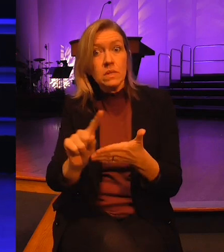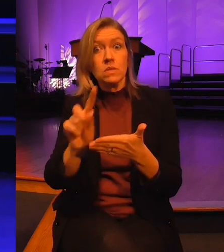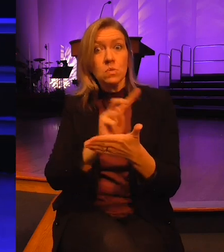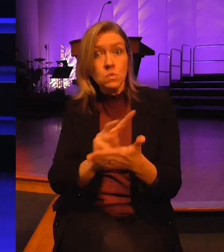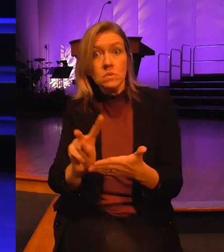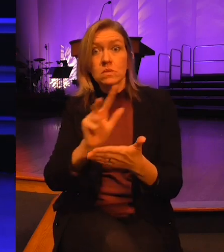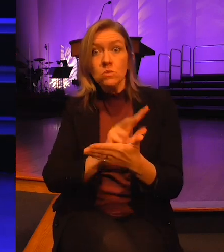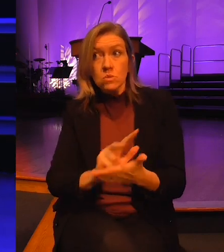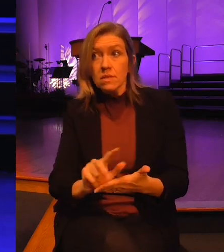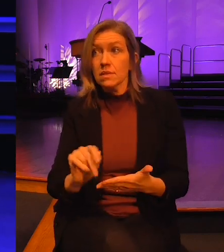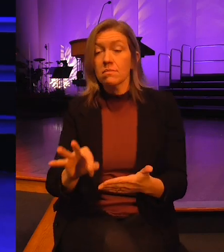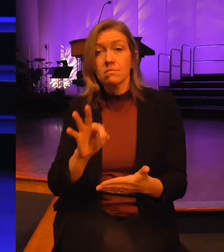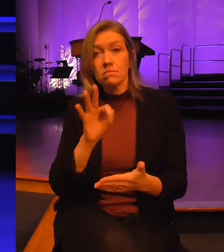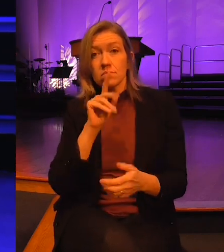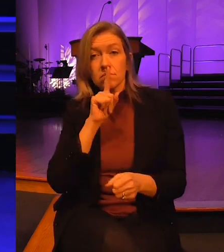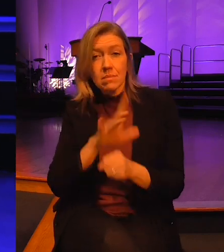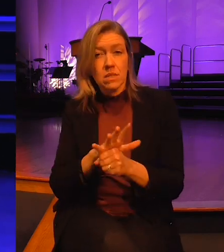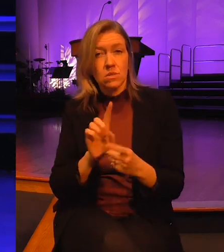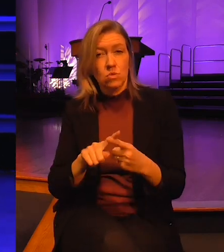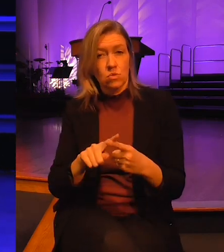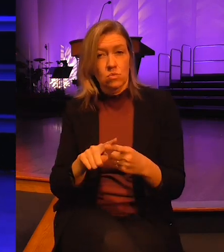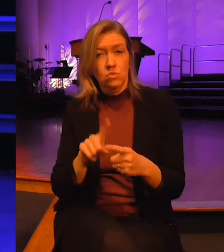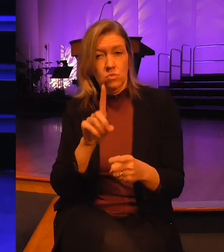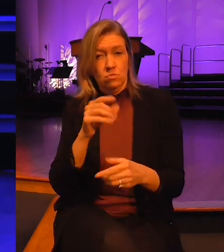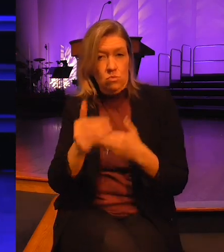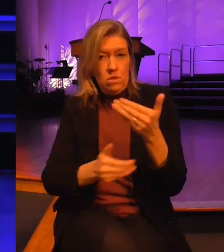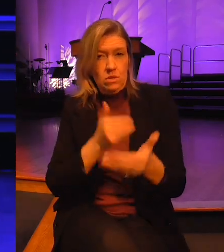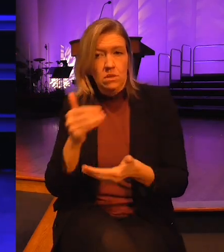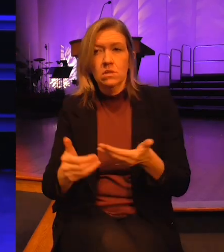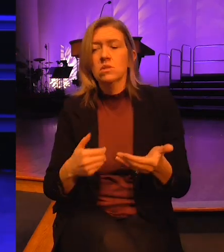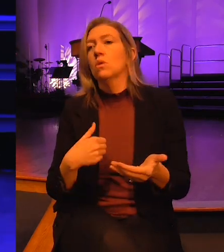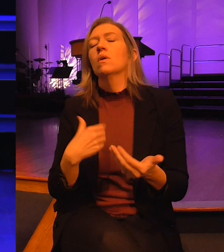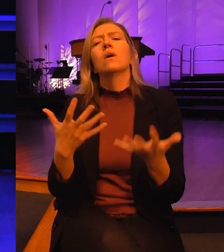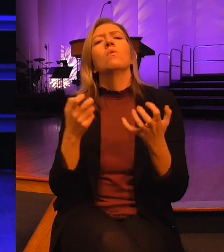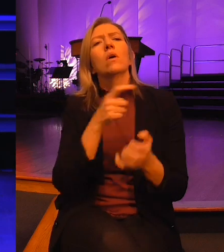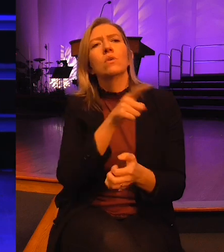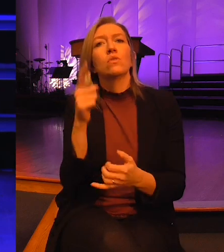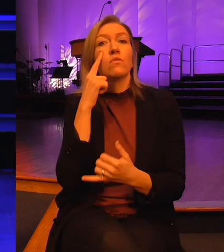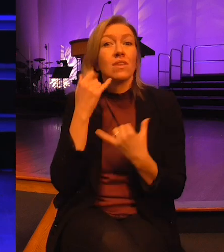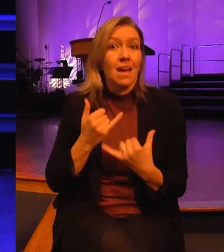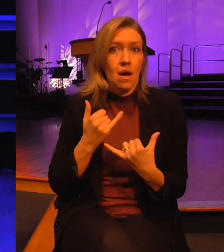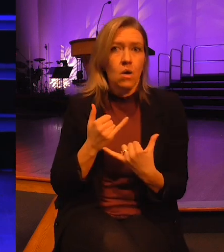cuando respondas estas preguntas es que confíes en ti mismo tanto como sea posible para obtener una